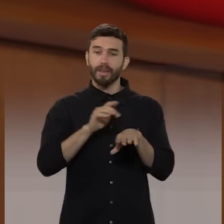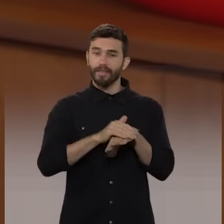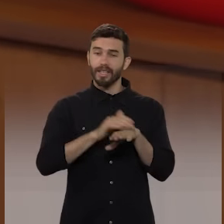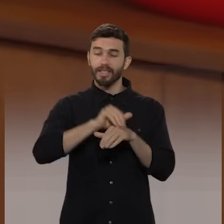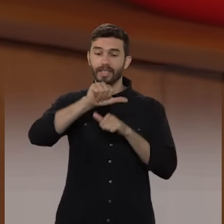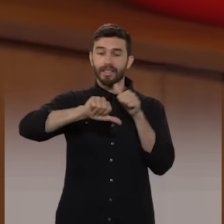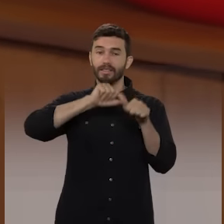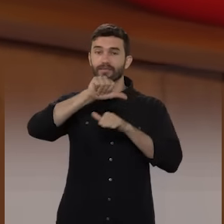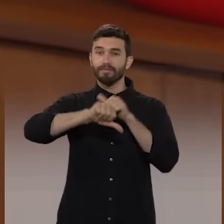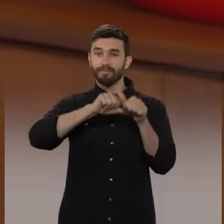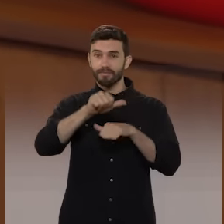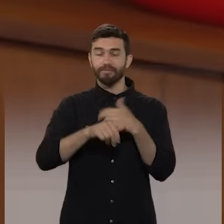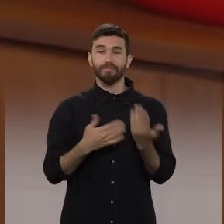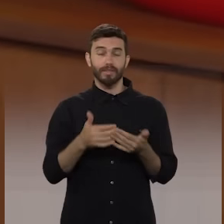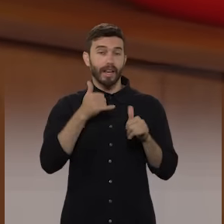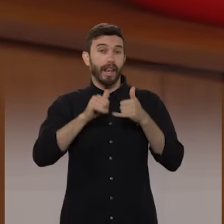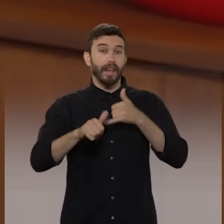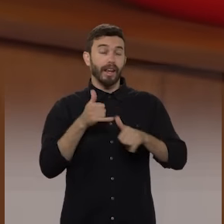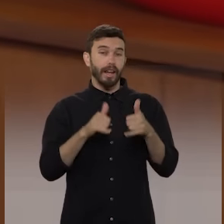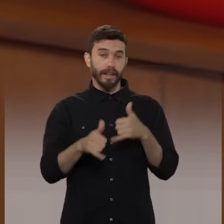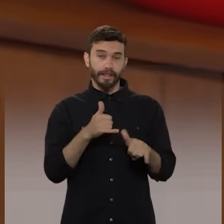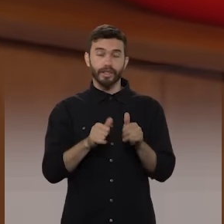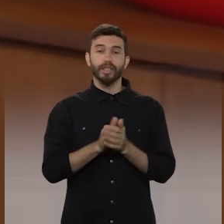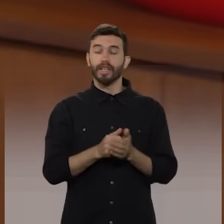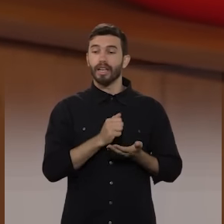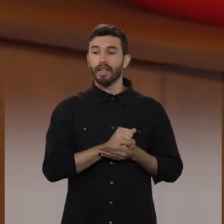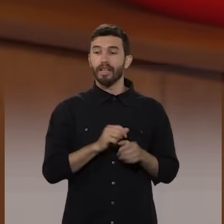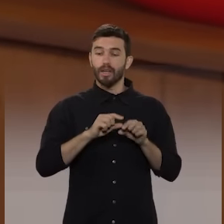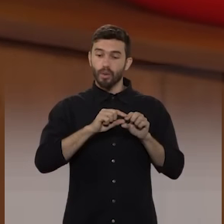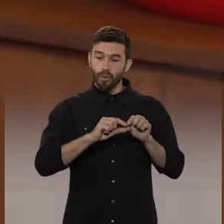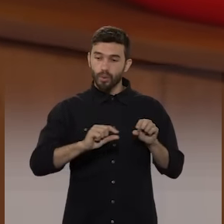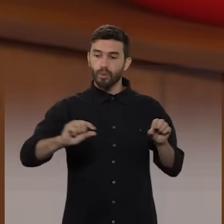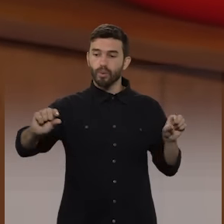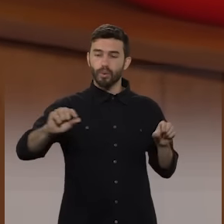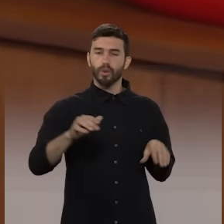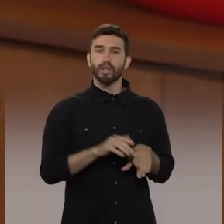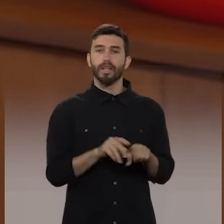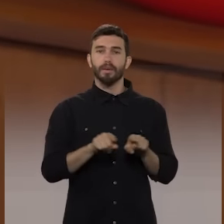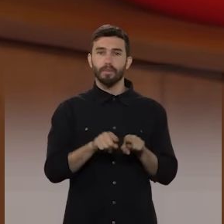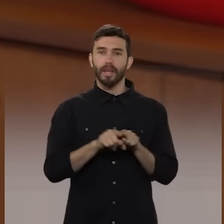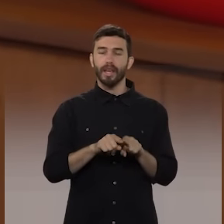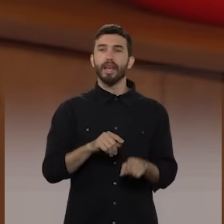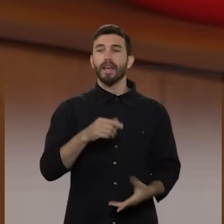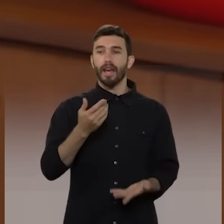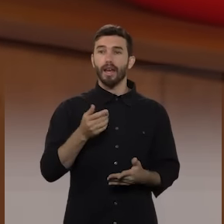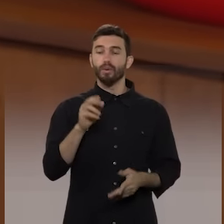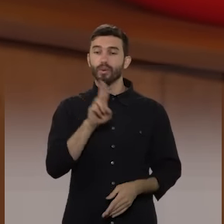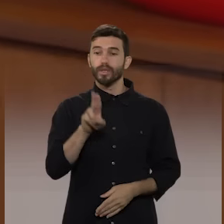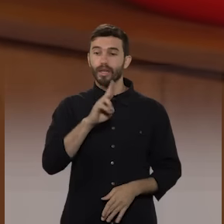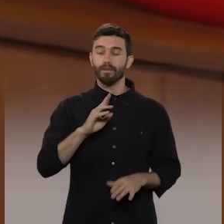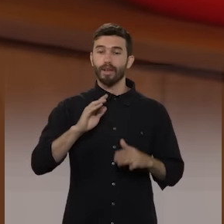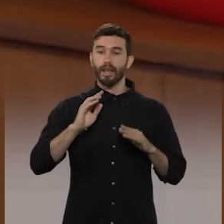uma energia produzida a base de energia eólica, é uma energia limpa, o que garante que o nosso